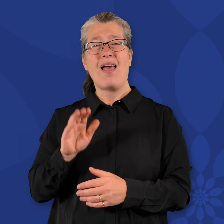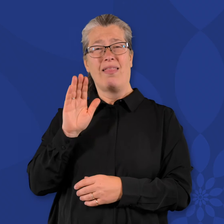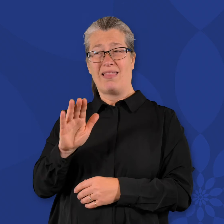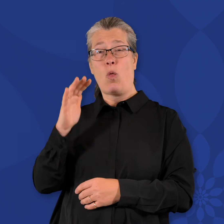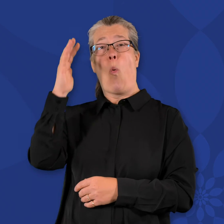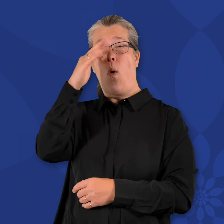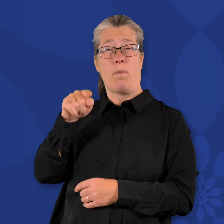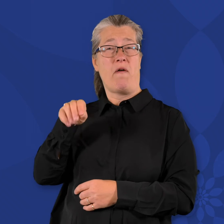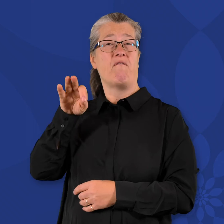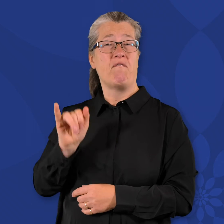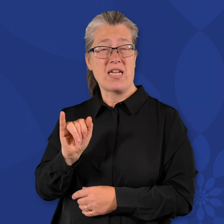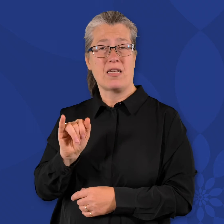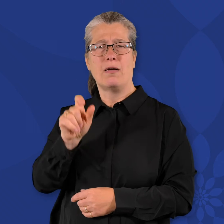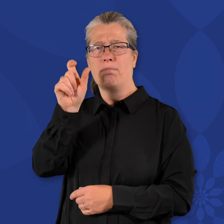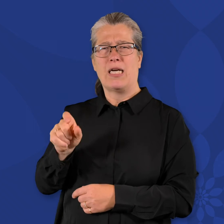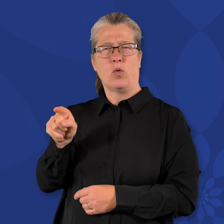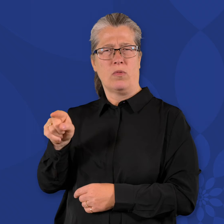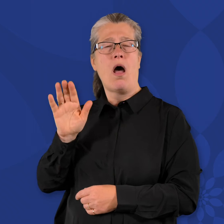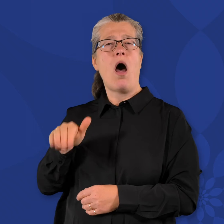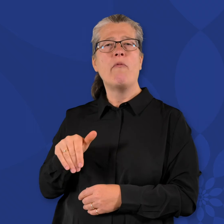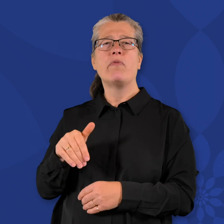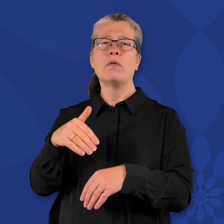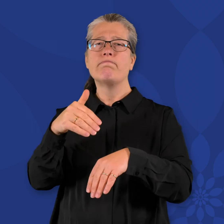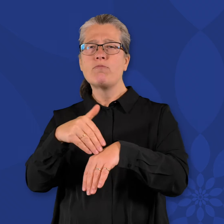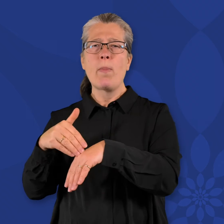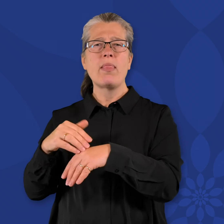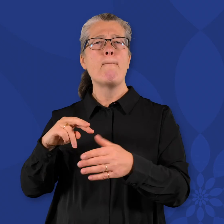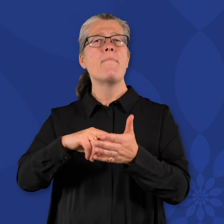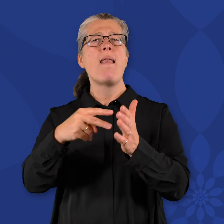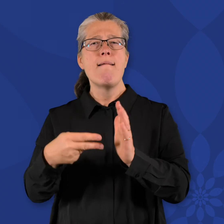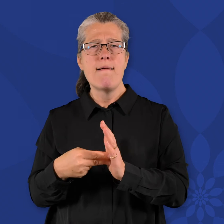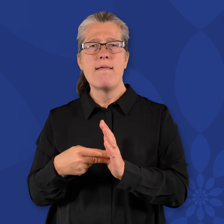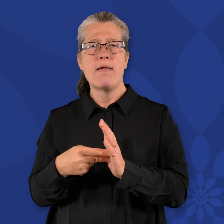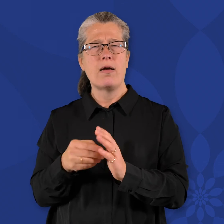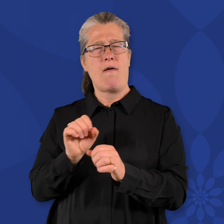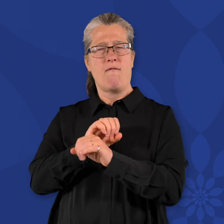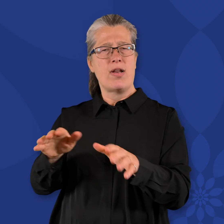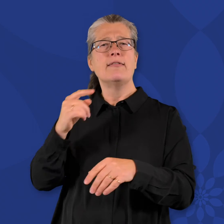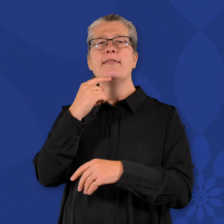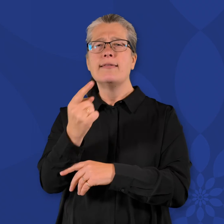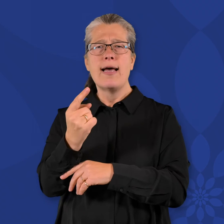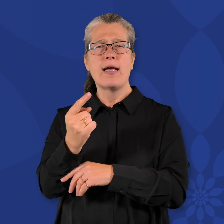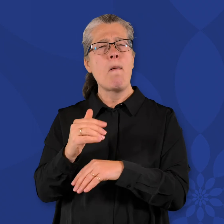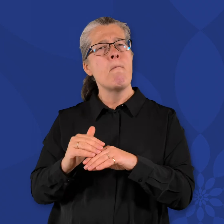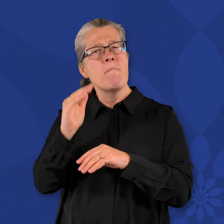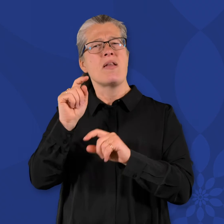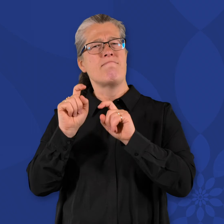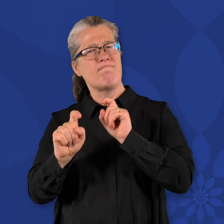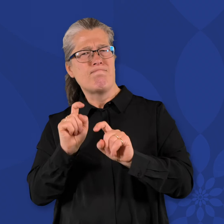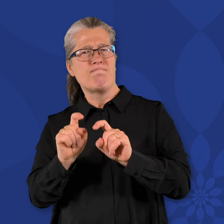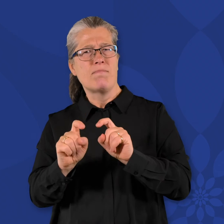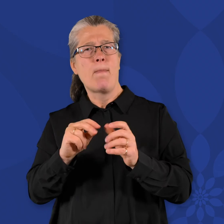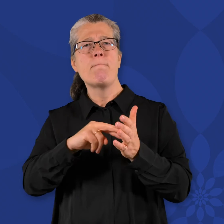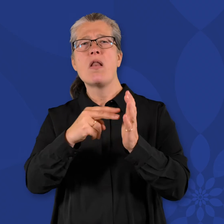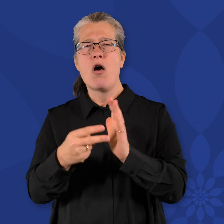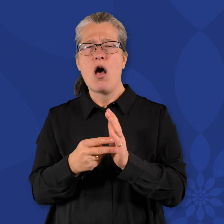De som kommenterat planen på Dinåsikt.fi förhåller sig i allmänhet mer kritiskt än -